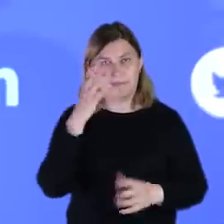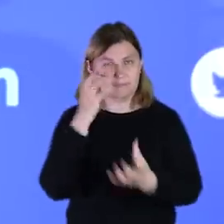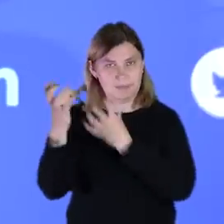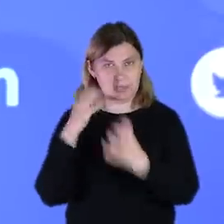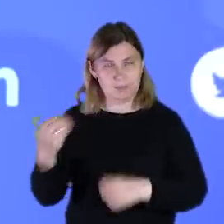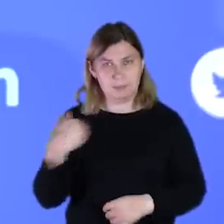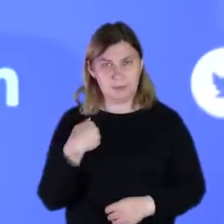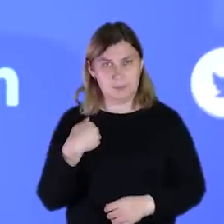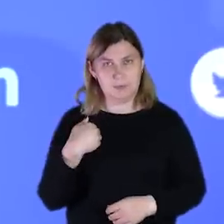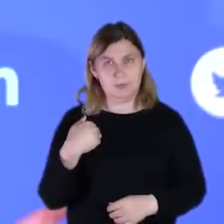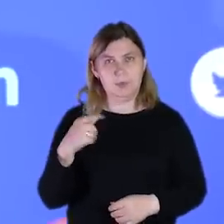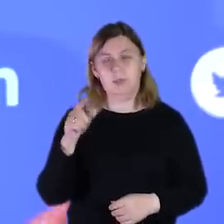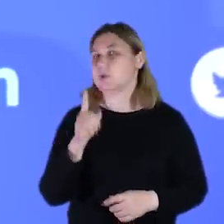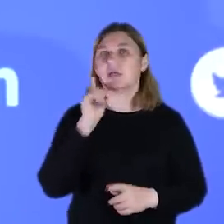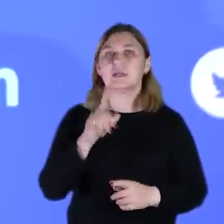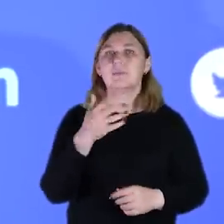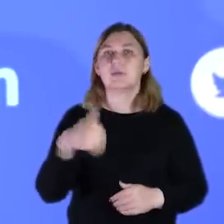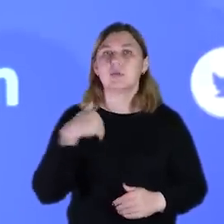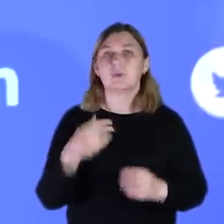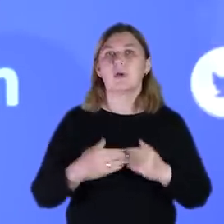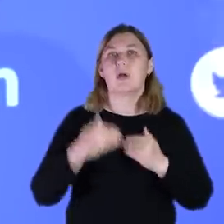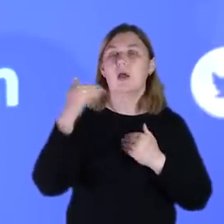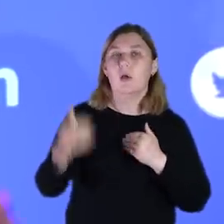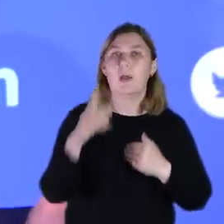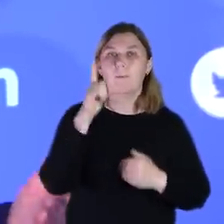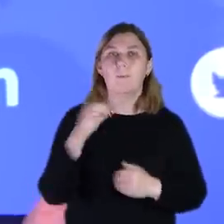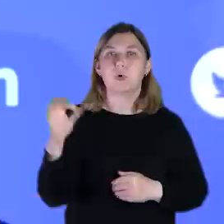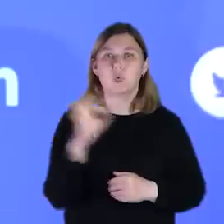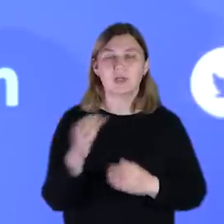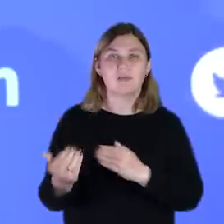Tak naprawdę nie była to duża odległość do Prus Wschodnich na teren DOK